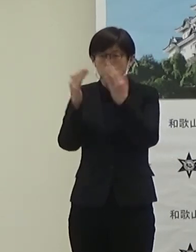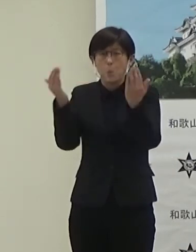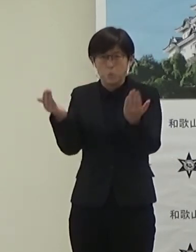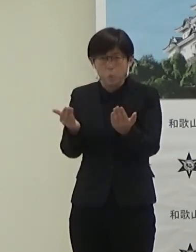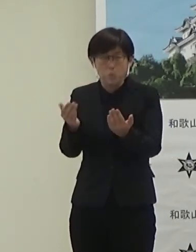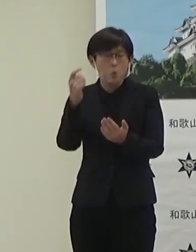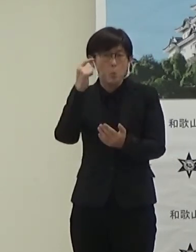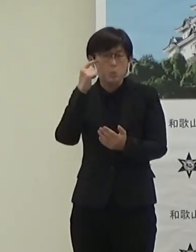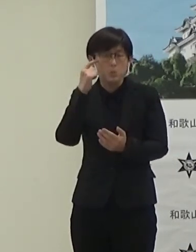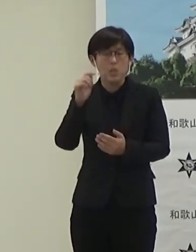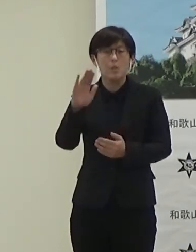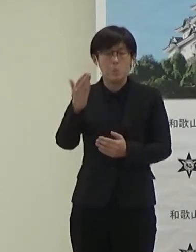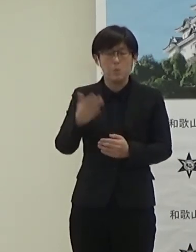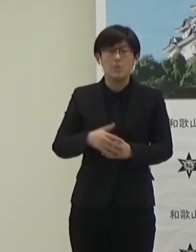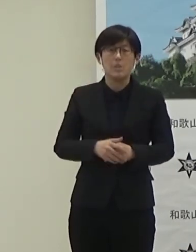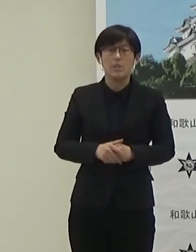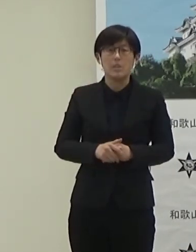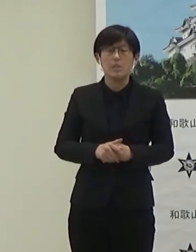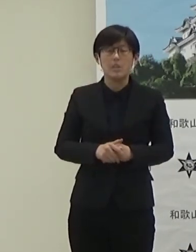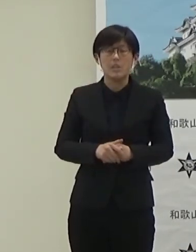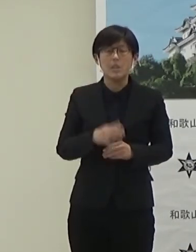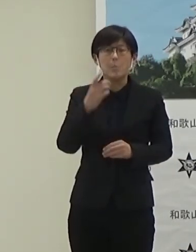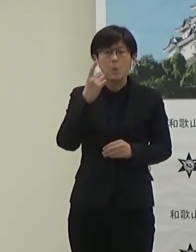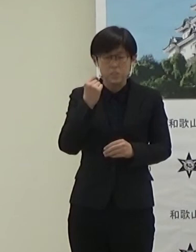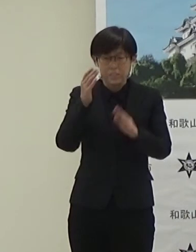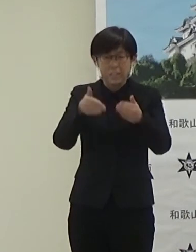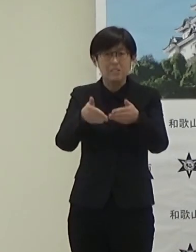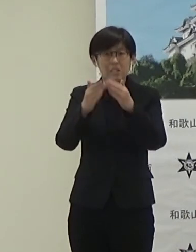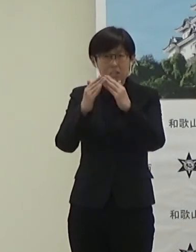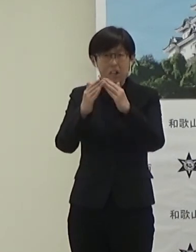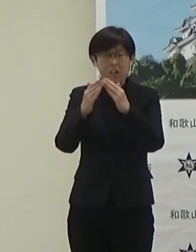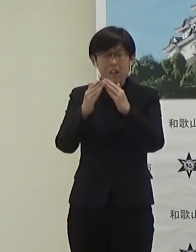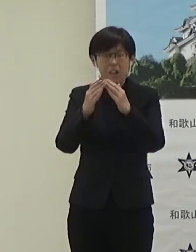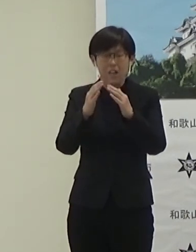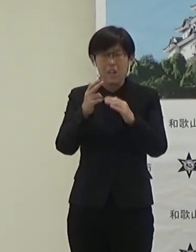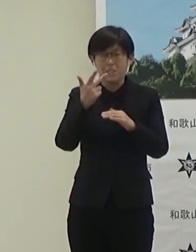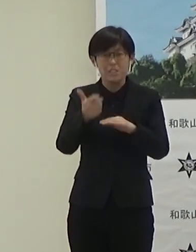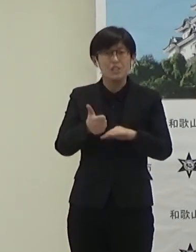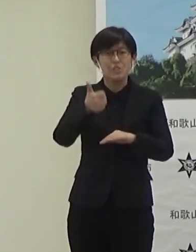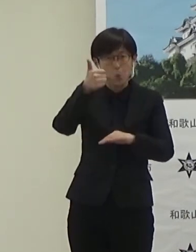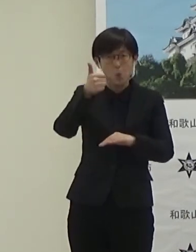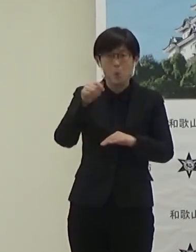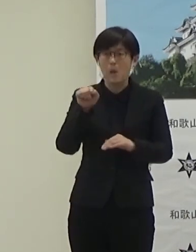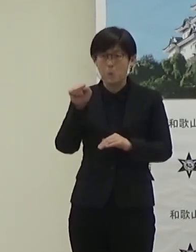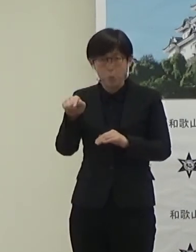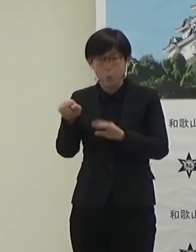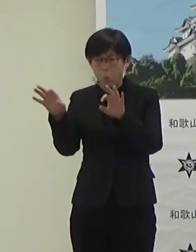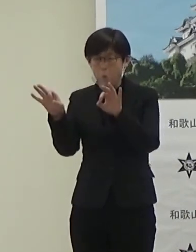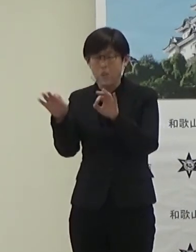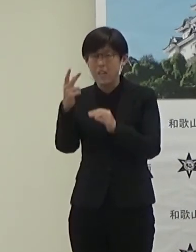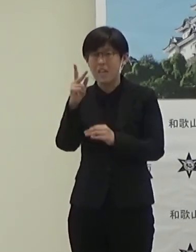できたら完成したら尾花さんはカジノで楽しむということは考えてるんでしょうか